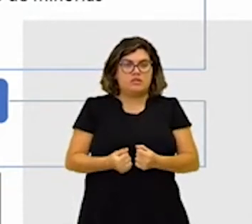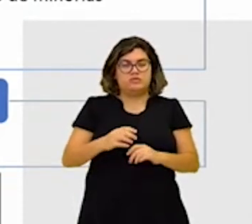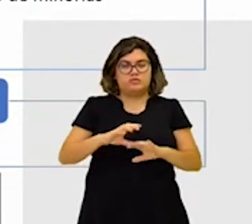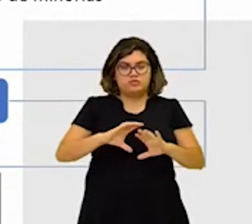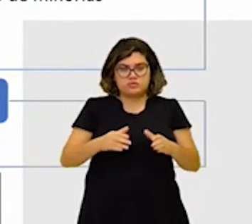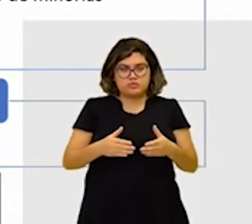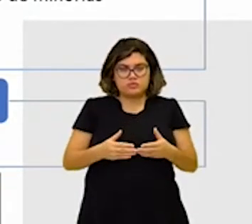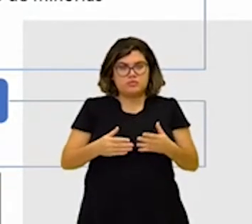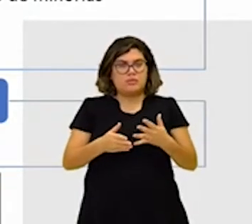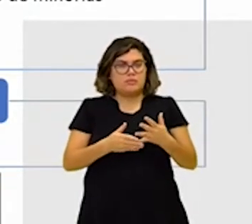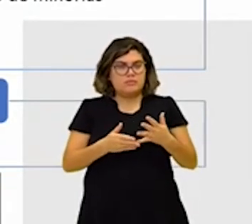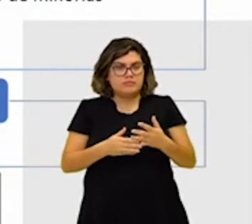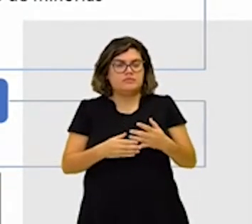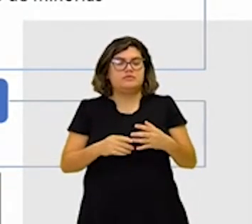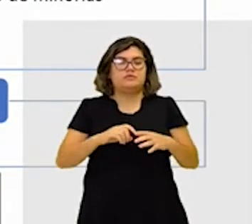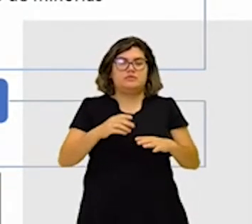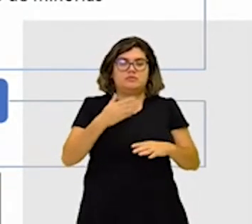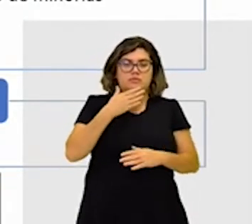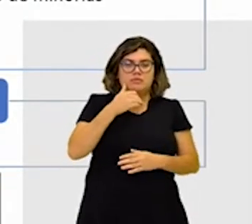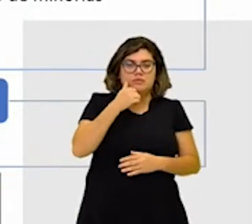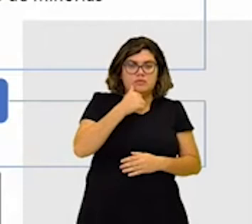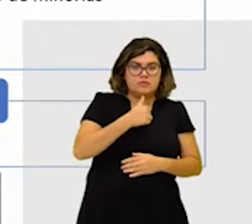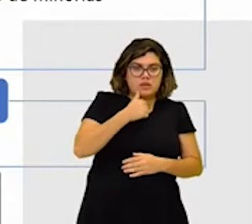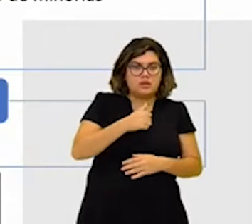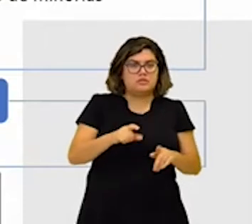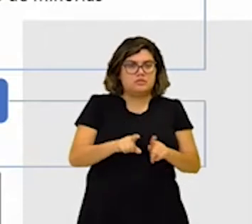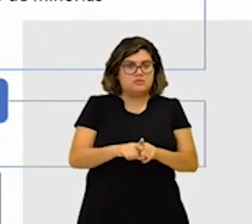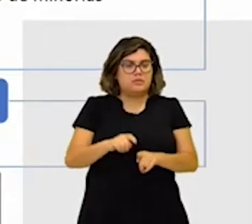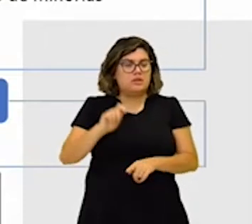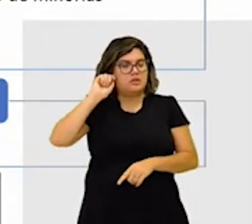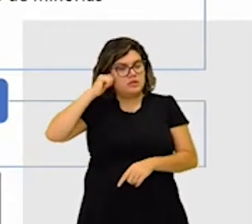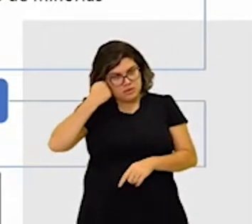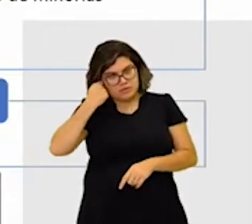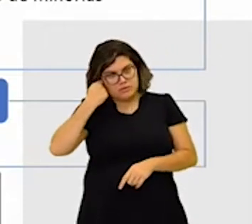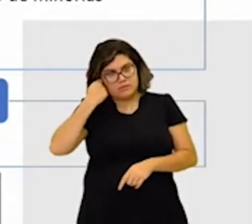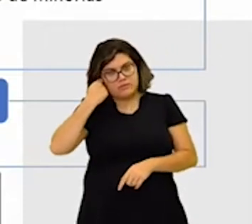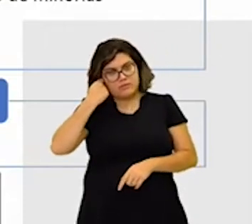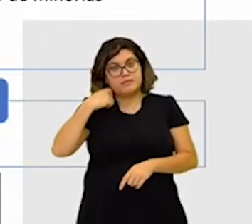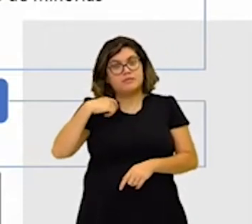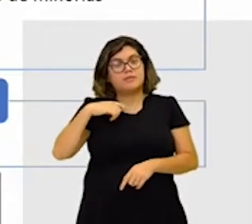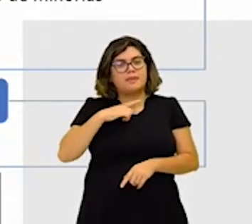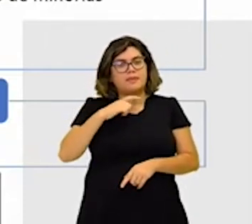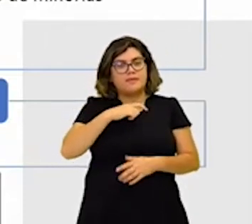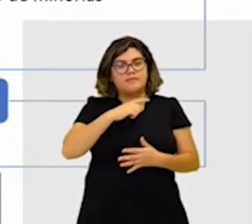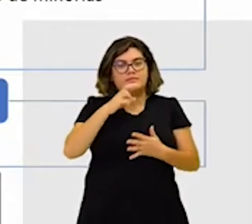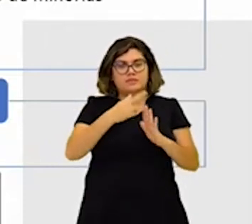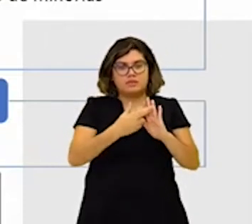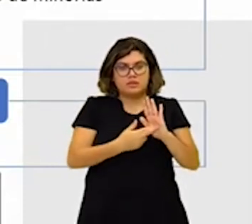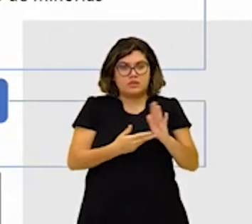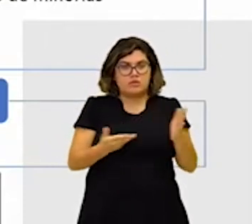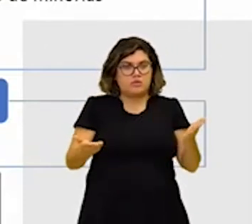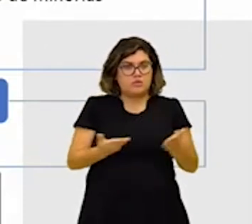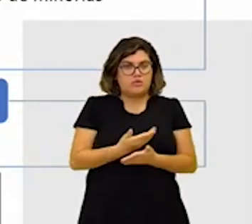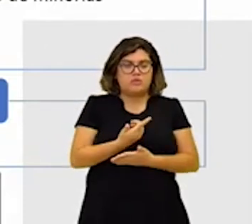femininas das candidaturas a não ser nos exatos termos que hoje não temos aprovados na legislação